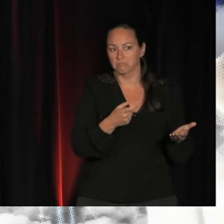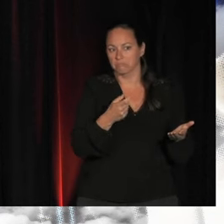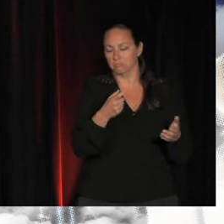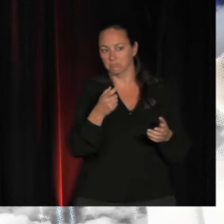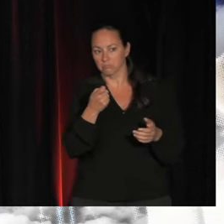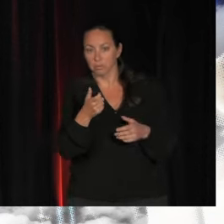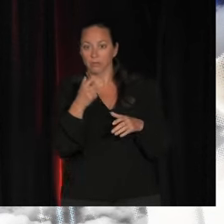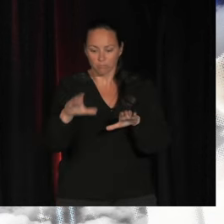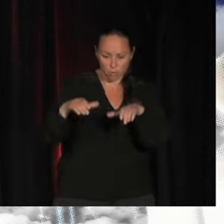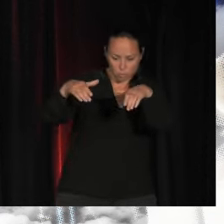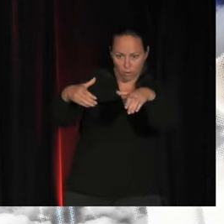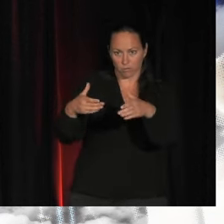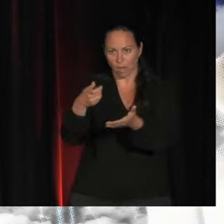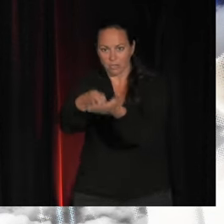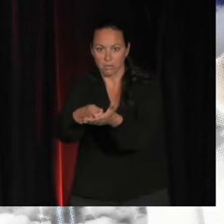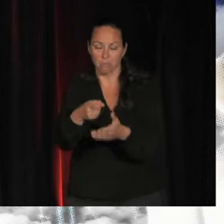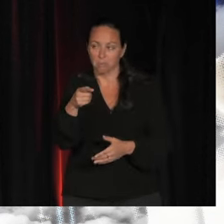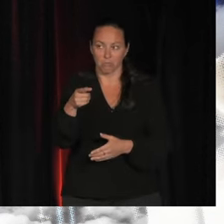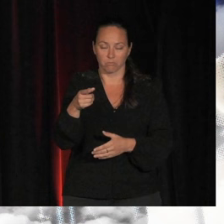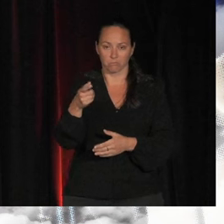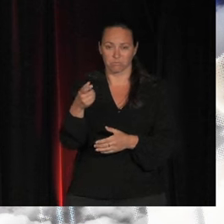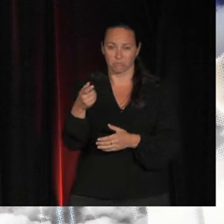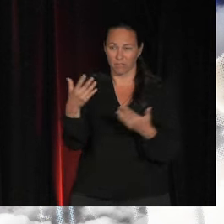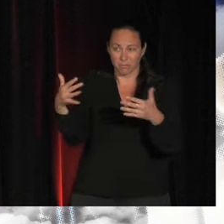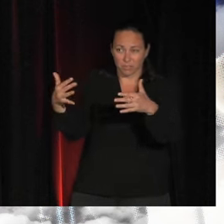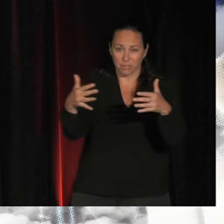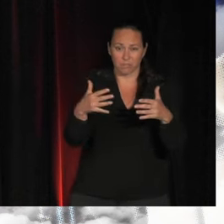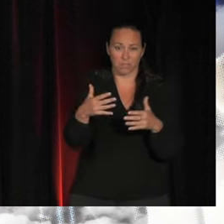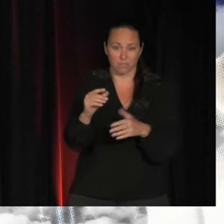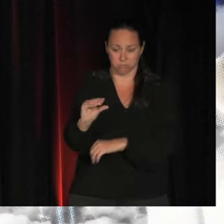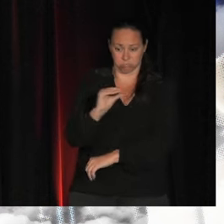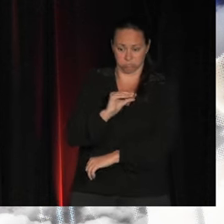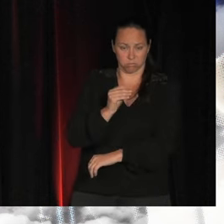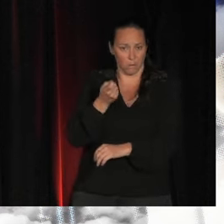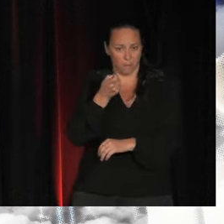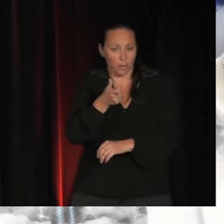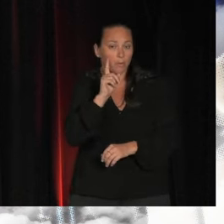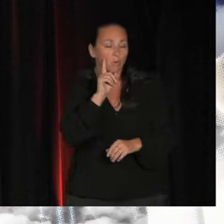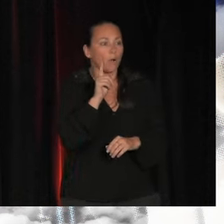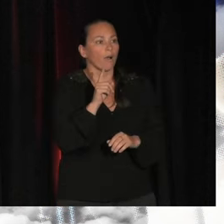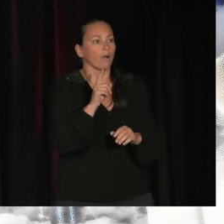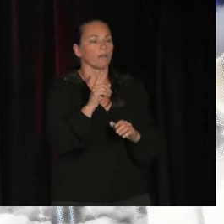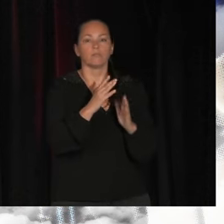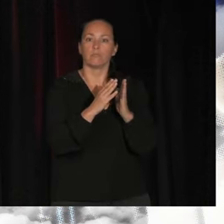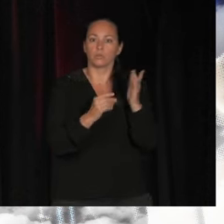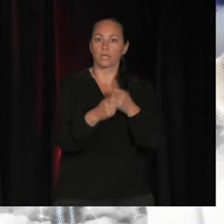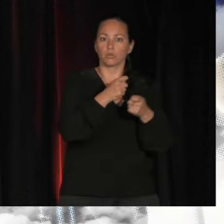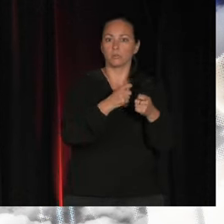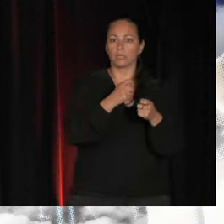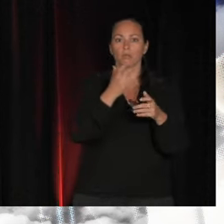Les loot boxes, je pense qu'elles ne généraient quasiment plus d'argent parce que rétrospectivement, ce n'était pas un modèle horrible, tu vois, dans Overwatch. Par rapport à d'autres jeux.